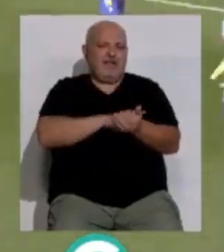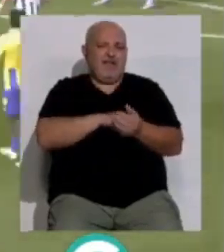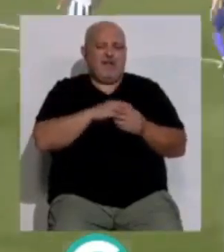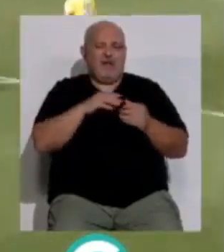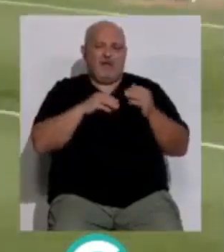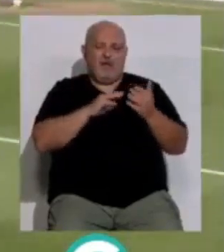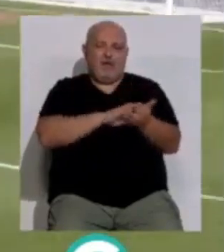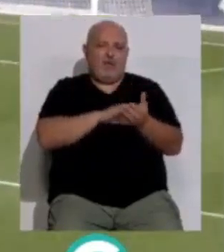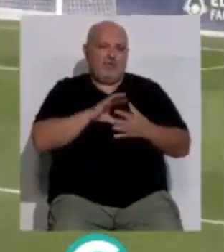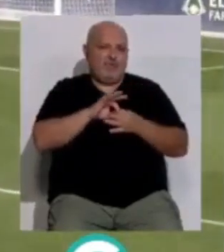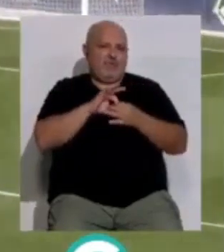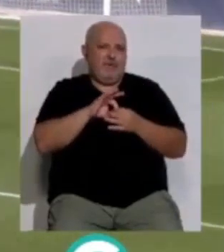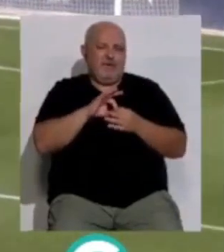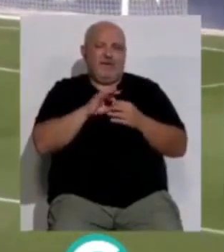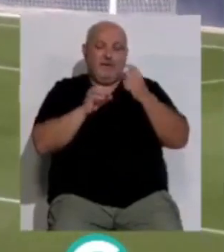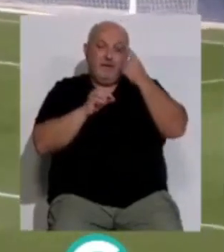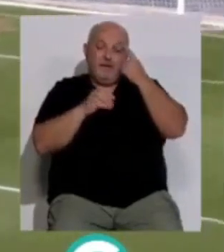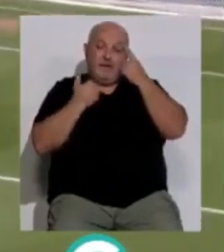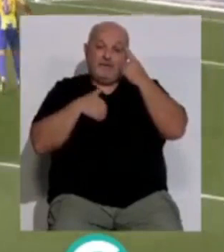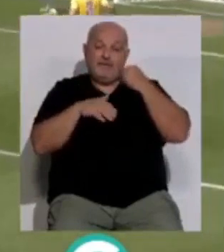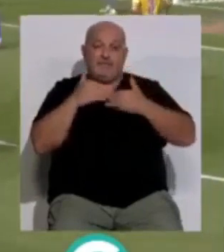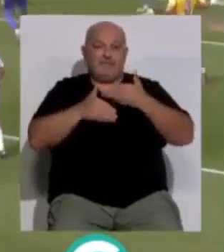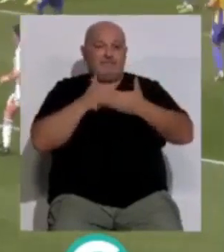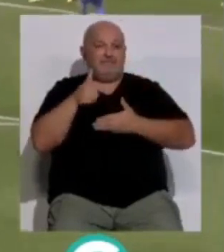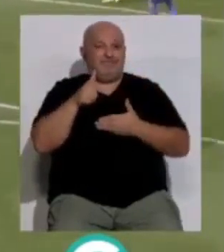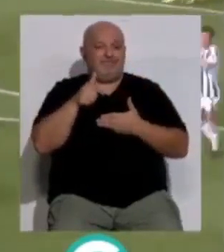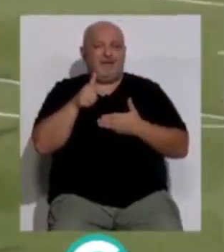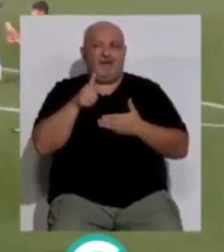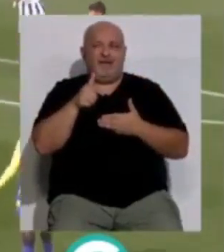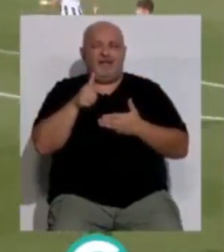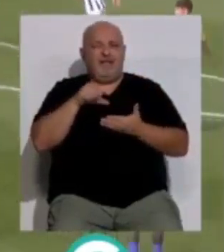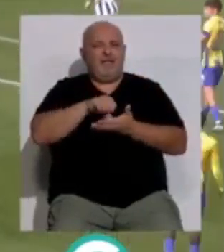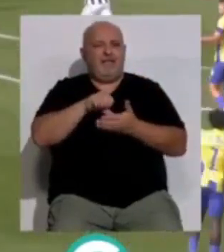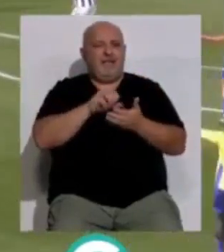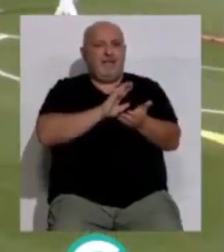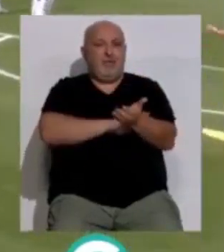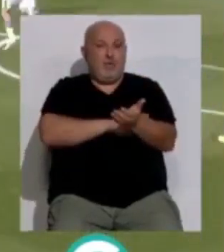Zurdo y lateral por izquierda Azul cuando ya empiezan el central por izquierda es derecho